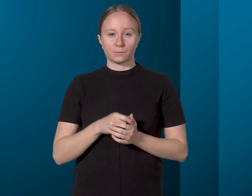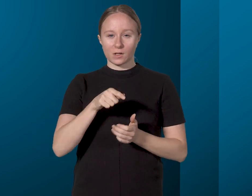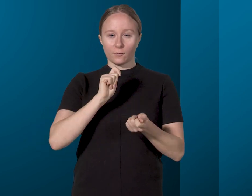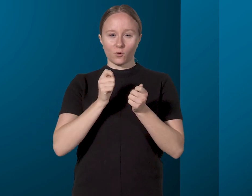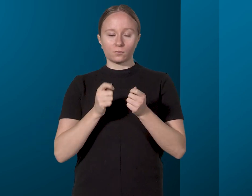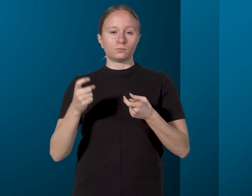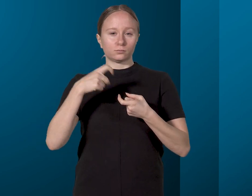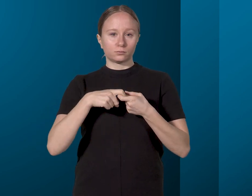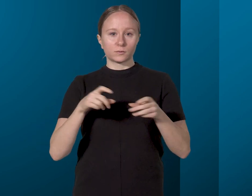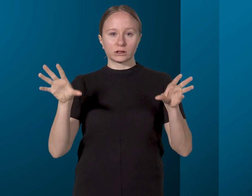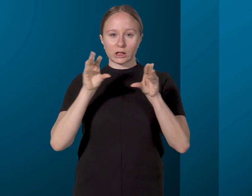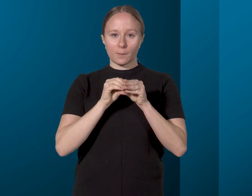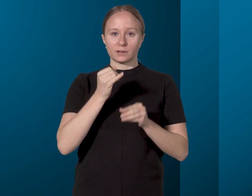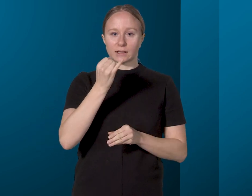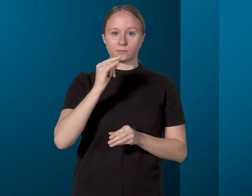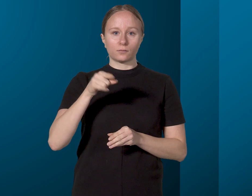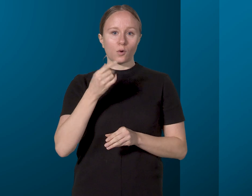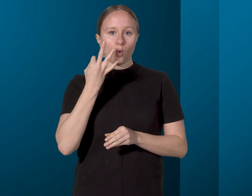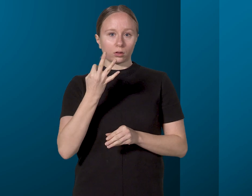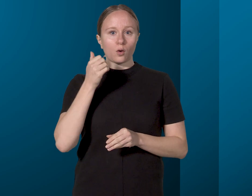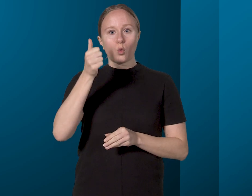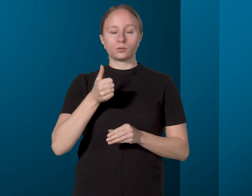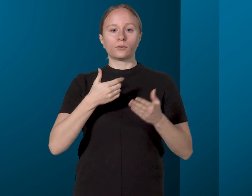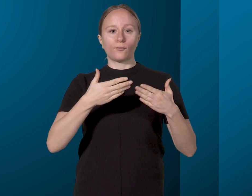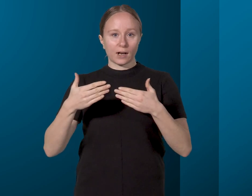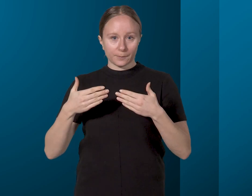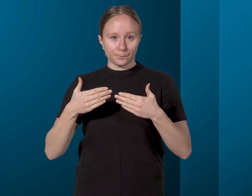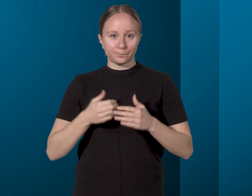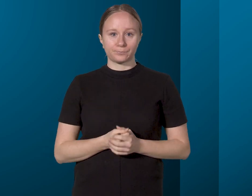Förändringarna berör sammanlagt 6,8 årsverken.